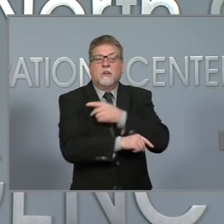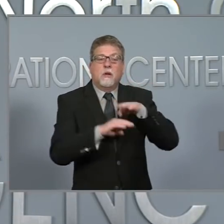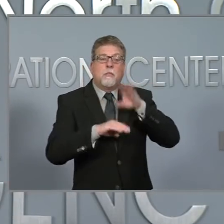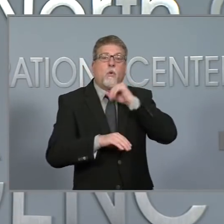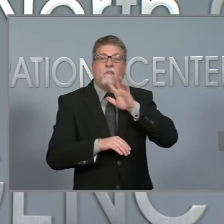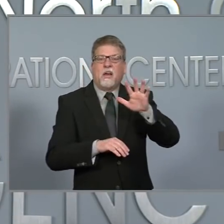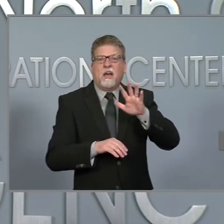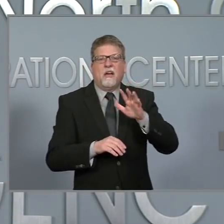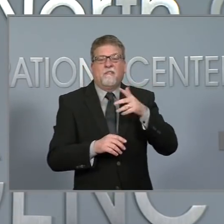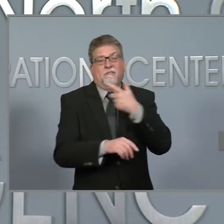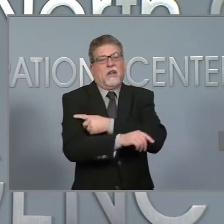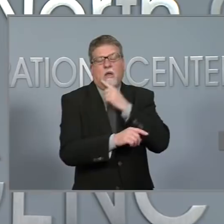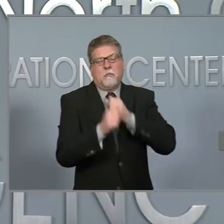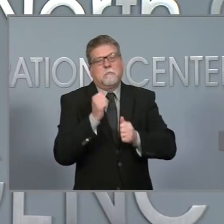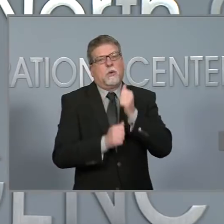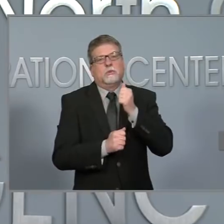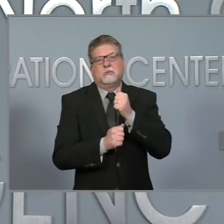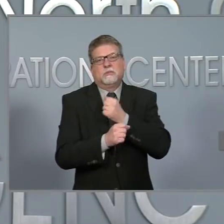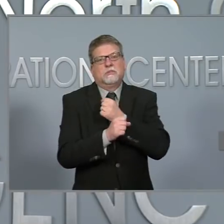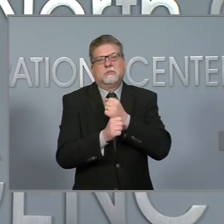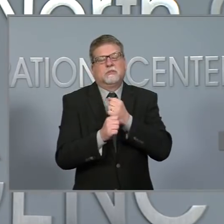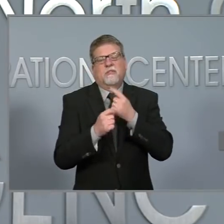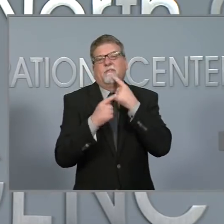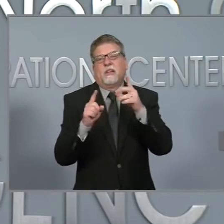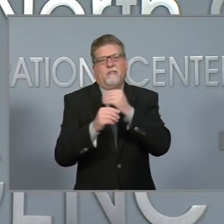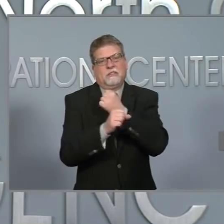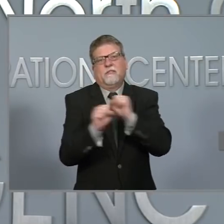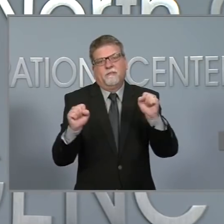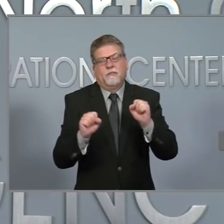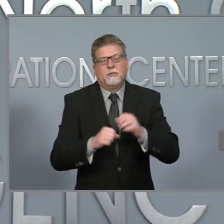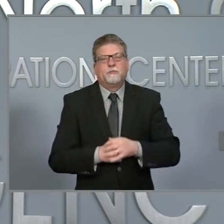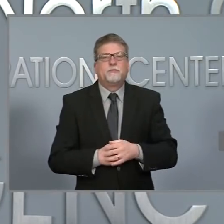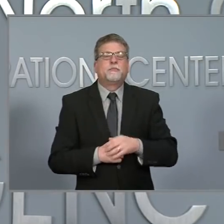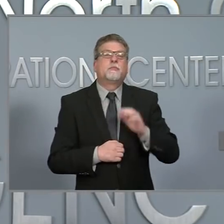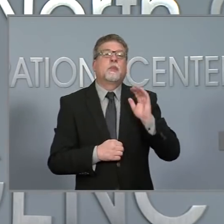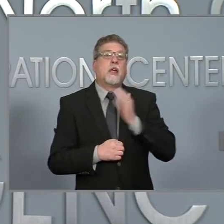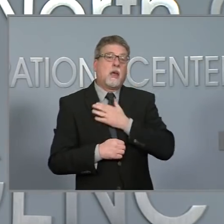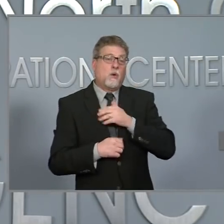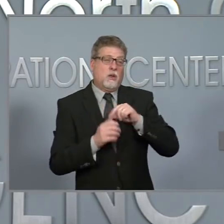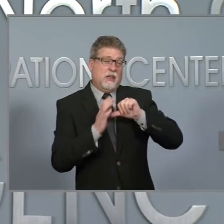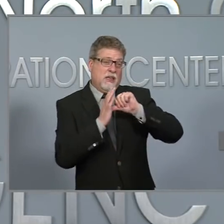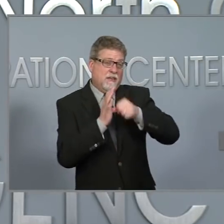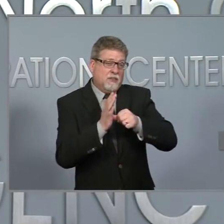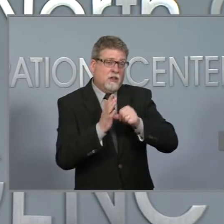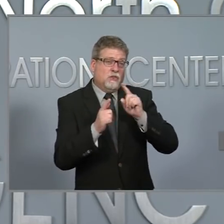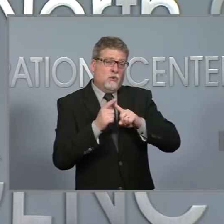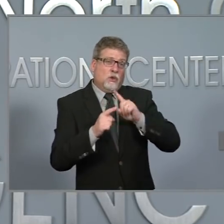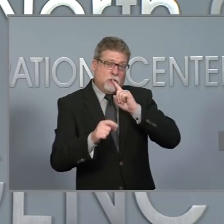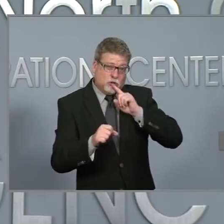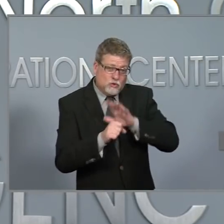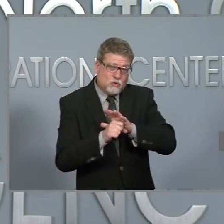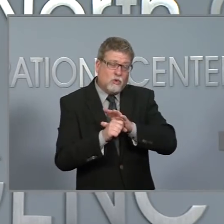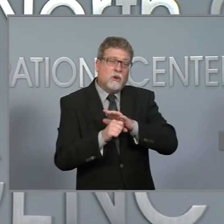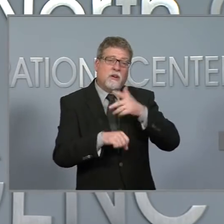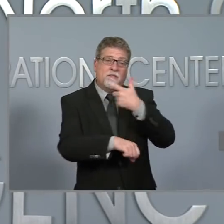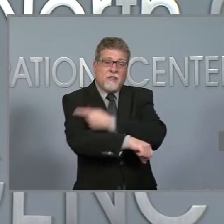respuesta y luego se la palabra la doctora consagra, pero quiero enfatizar que todos los individuos de mayores de cinco